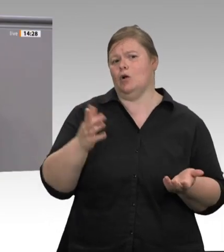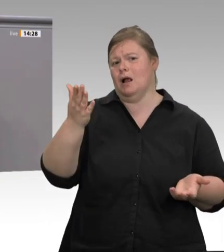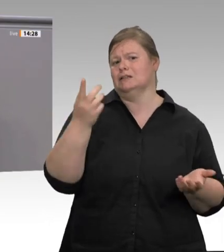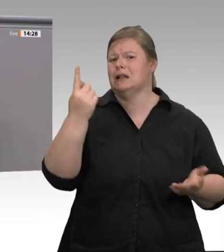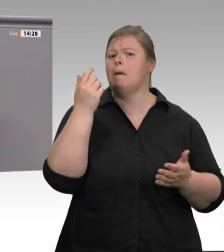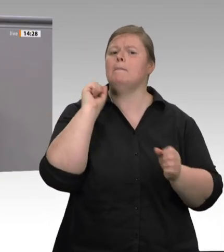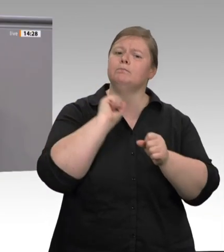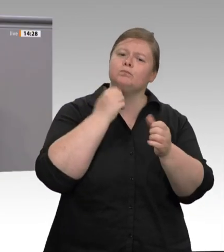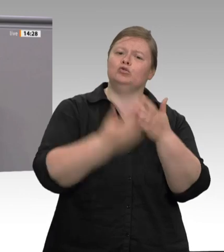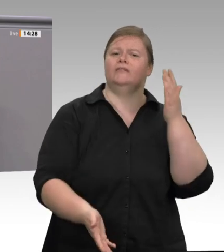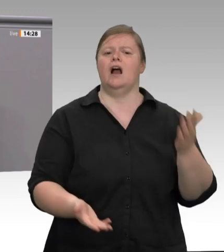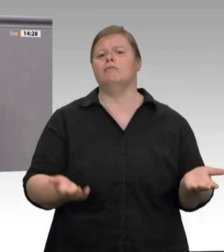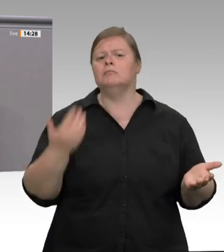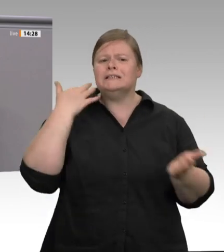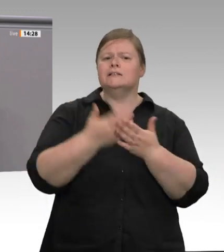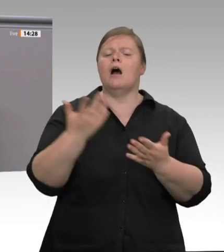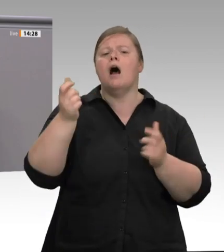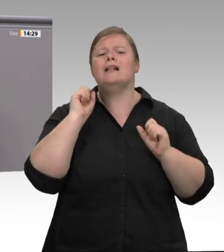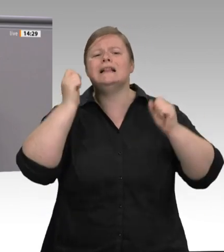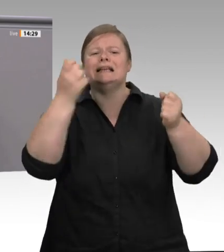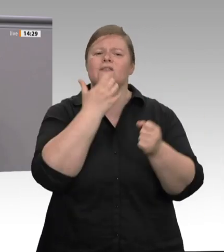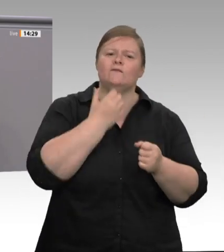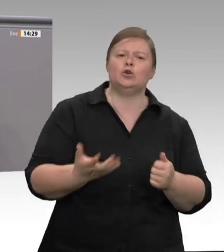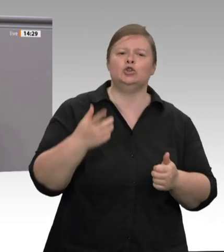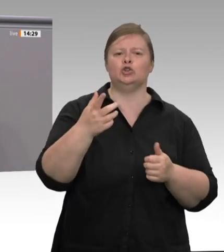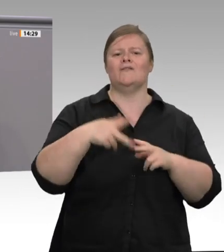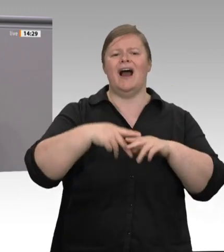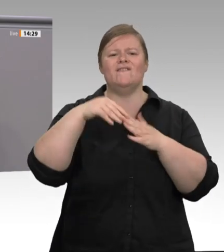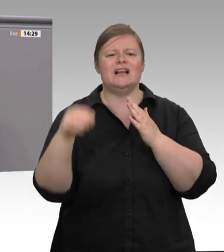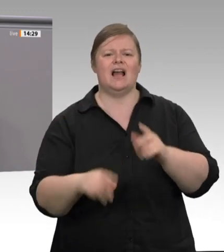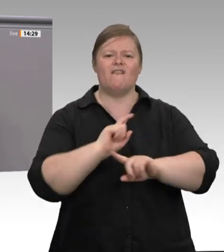Bundesregierung – sich nicht gegen die Fleischlobby durchsetzen kann?